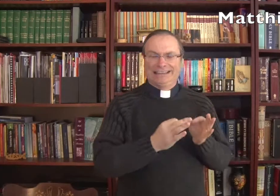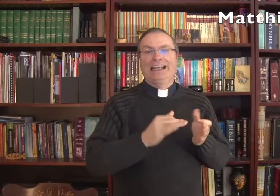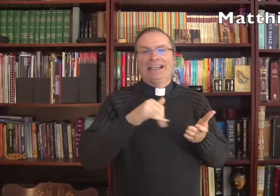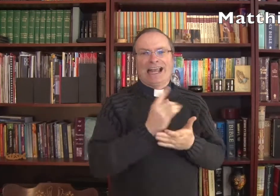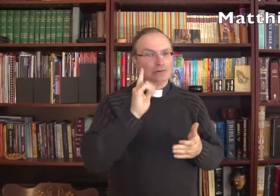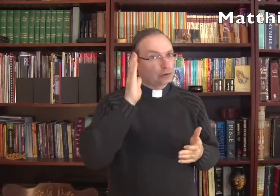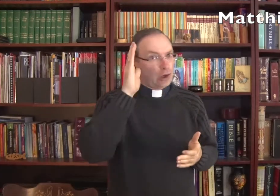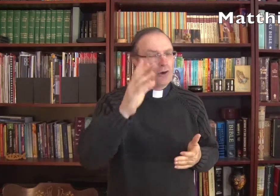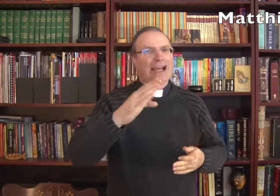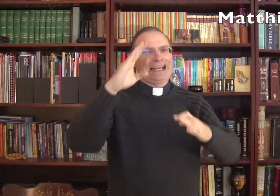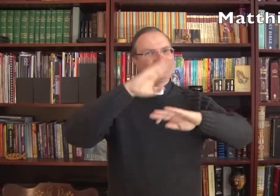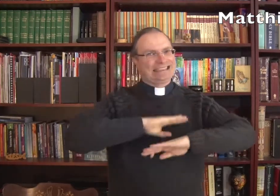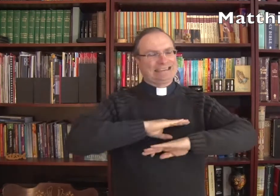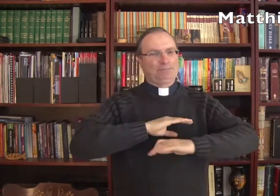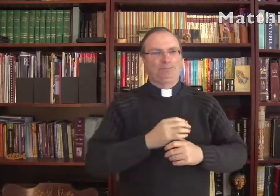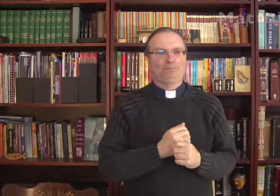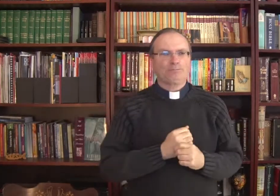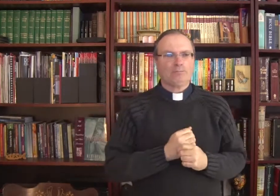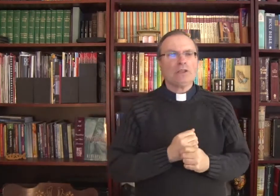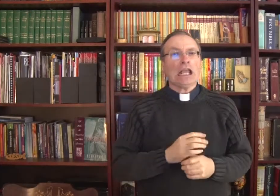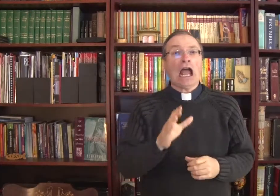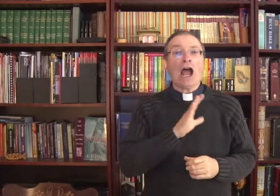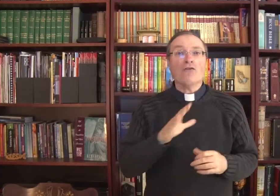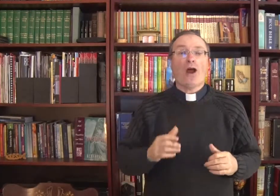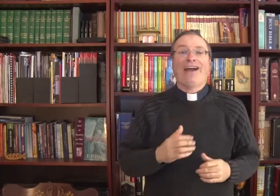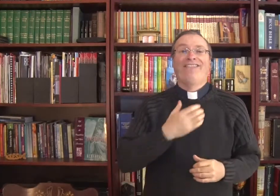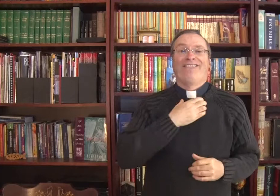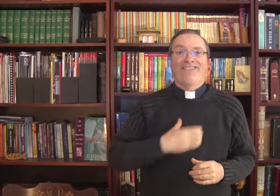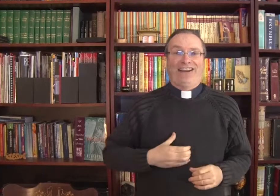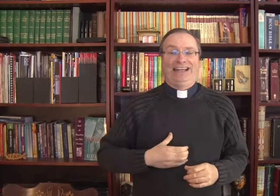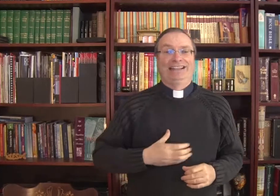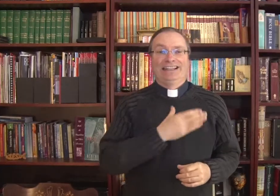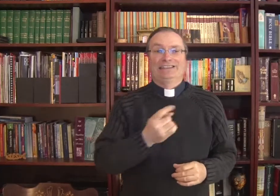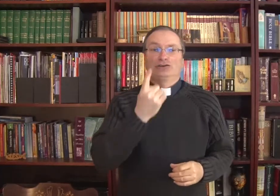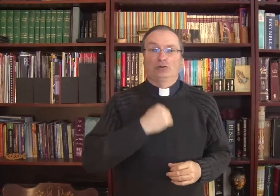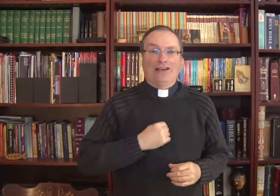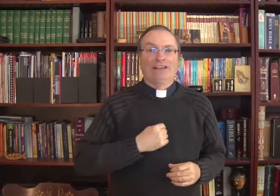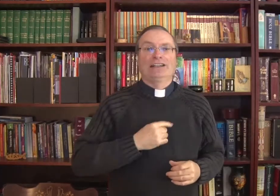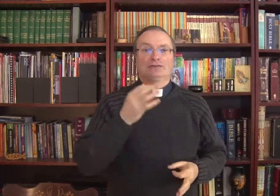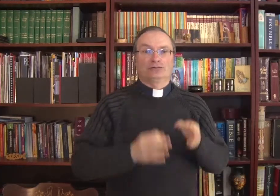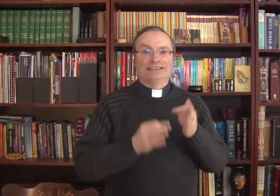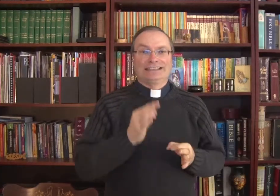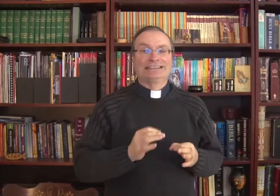car ils seront rassasiés! Avoir faim et soif de la justice,